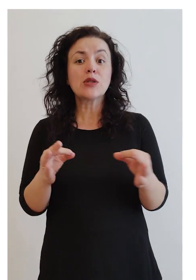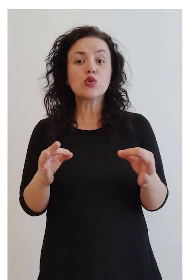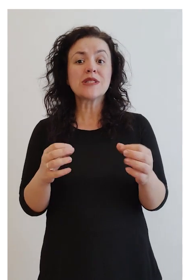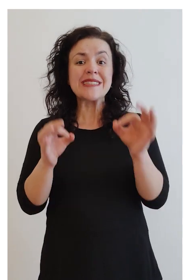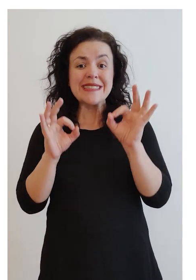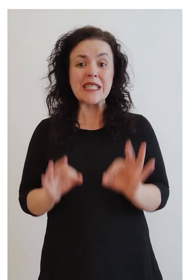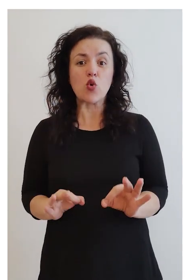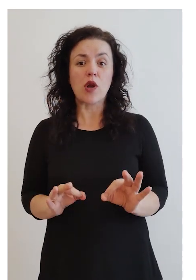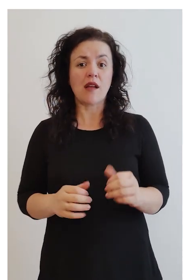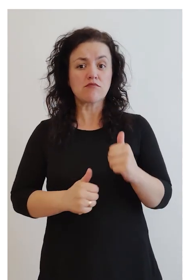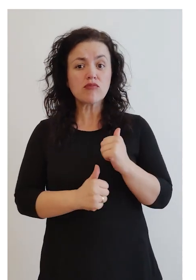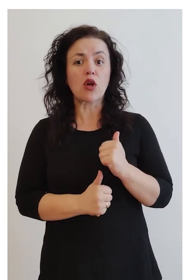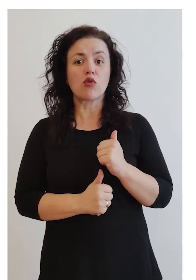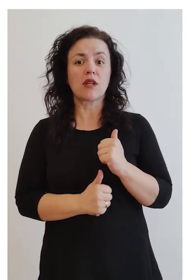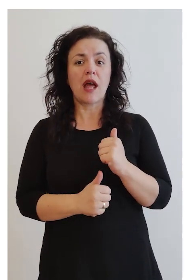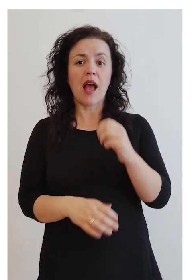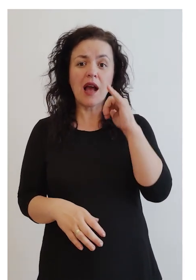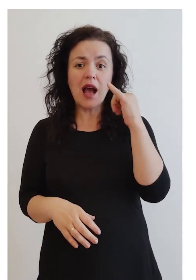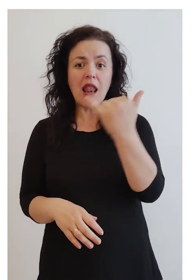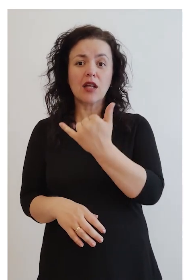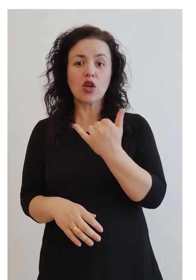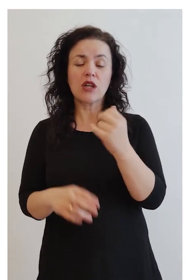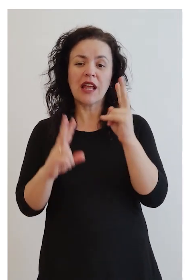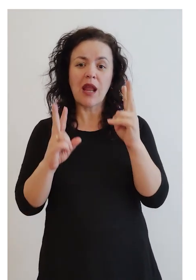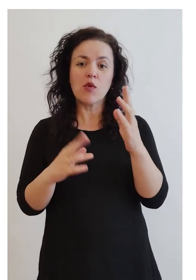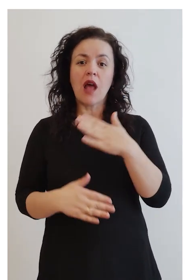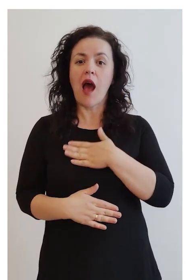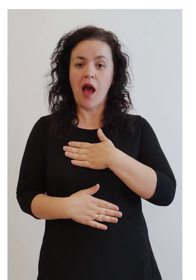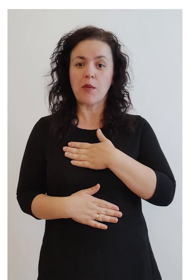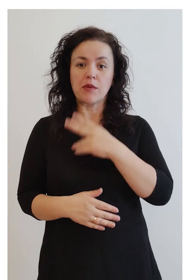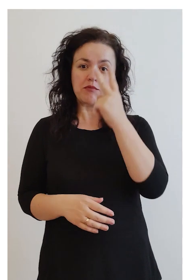De asemenea, sunt discutate unele evenimente neașteptate.